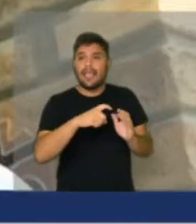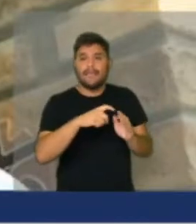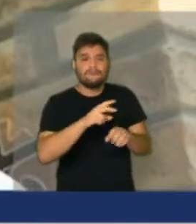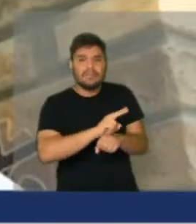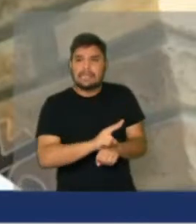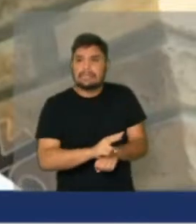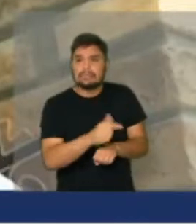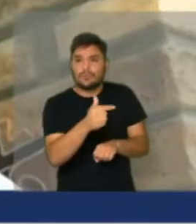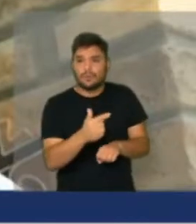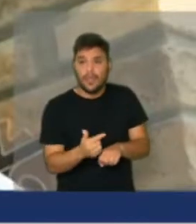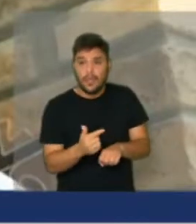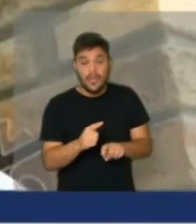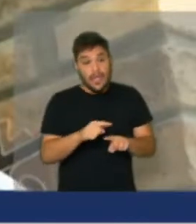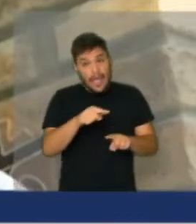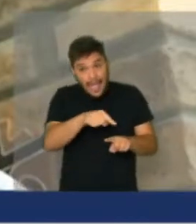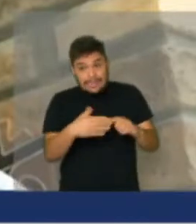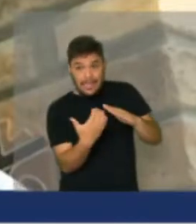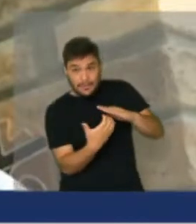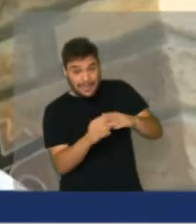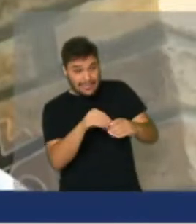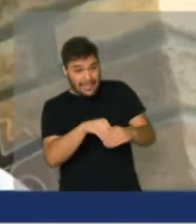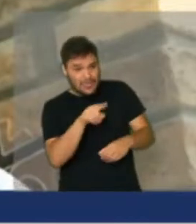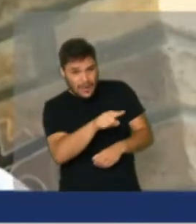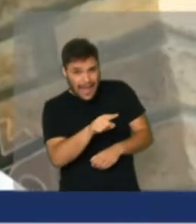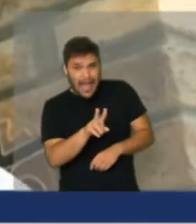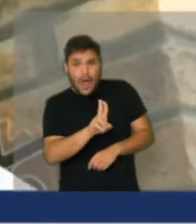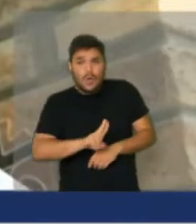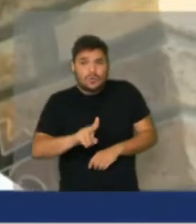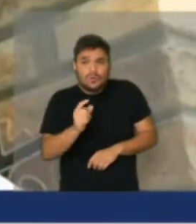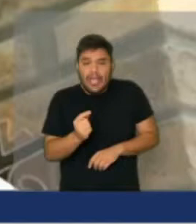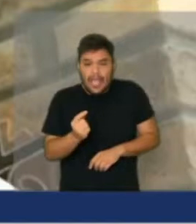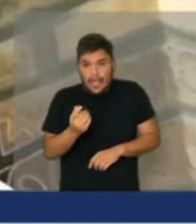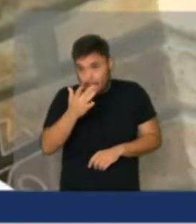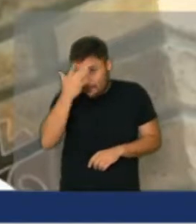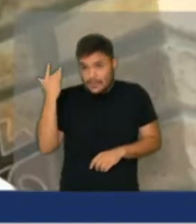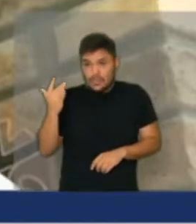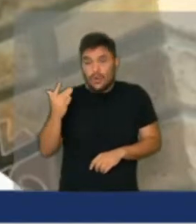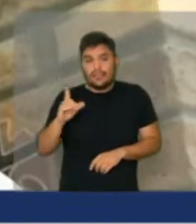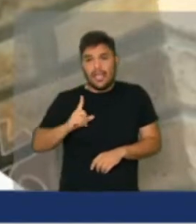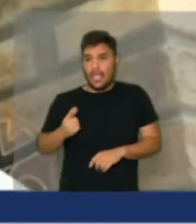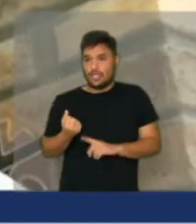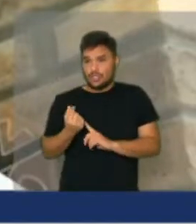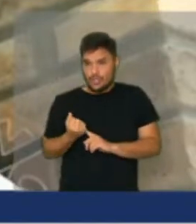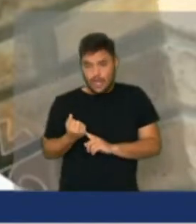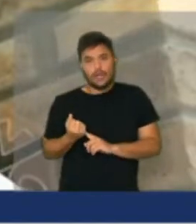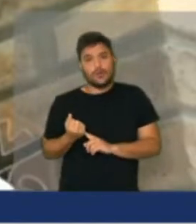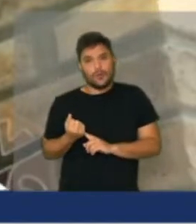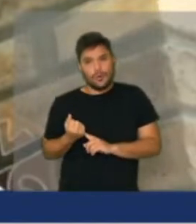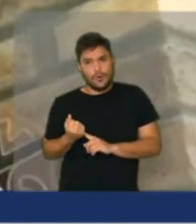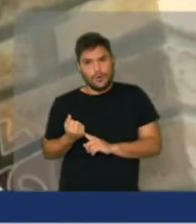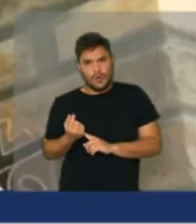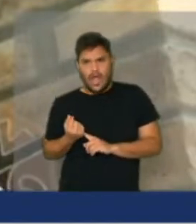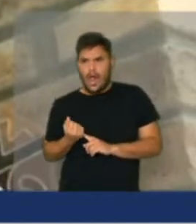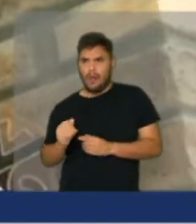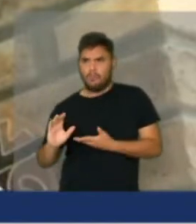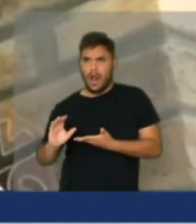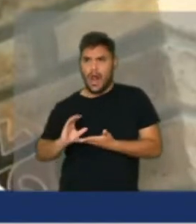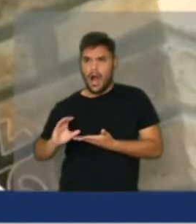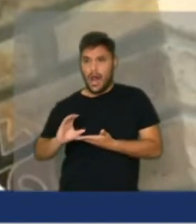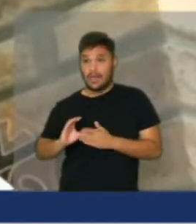PARA... PARA LAVAGEM DE DINHEIRO, PESSOAS QUE TÊ M... GANHOS, GANHAM DINHEIRO DE FORMA ILÍCITA NA MAIORIA DAS VEZES, EU QUERO DIZER ISSO...